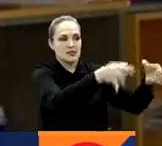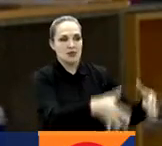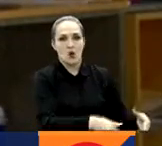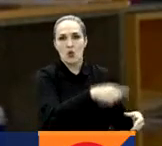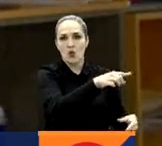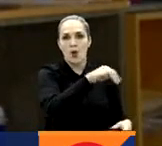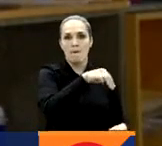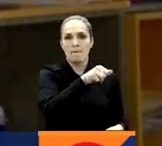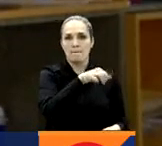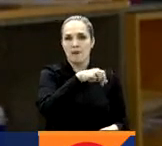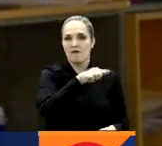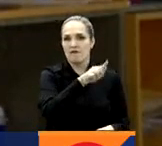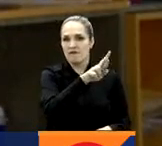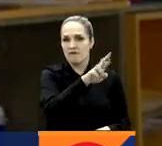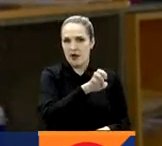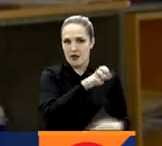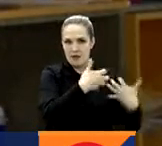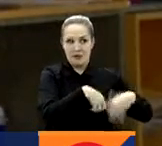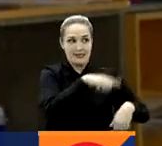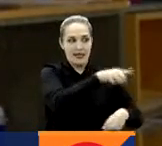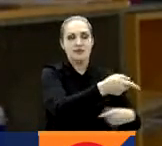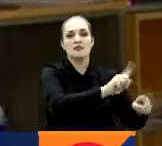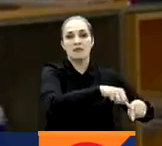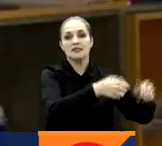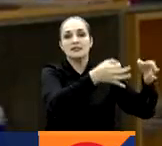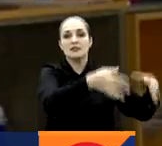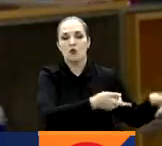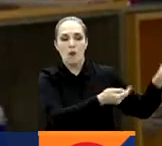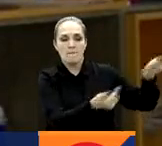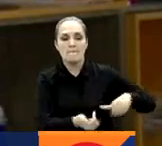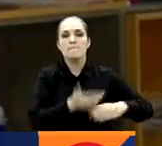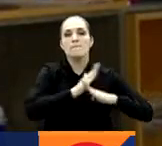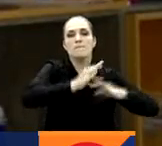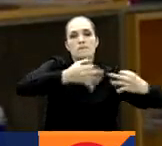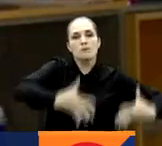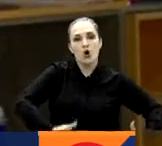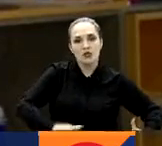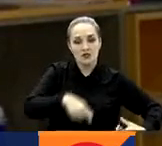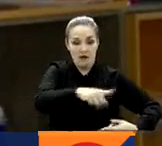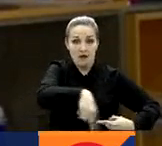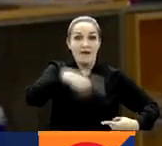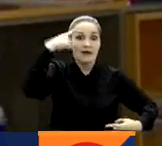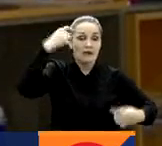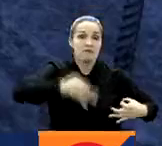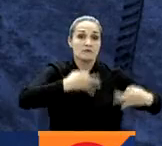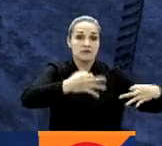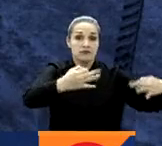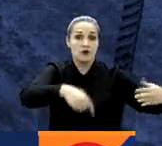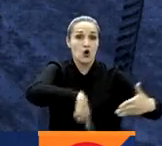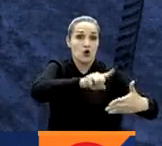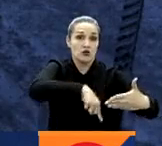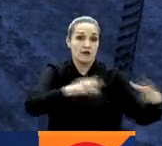CONSIDERó QUE ERA NECESARIO UN FRENTE RESPONSABLE AL URURUR EFECTIVA LA PóLIZA TO